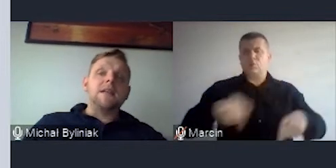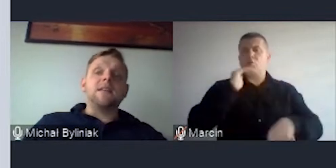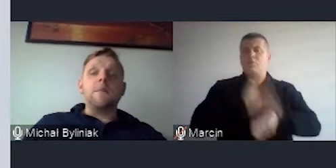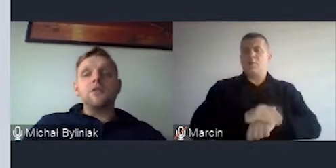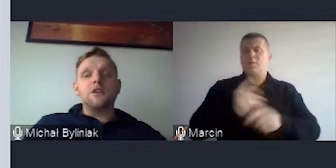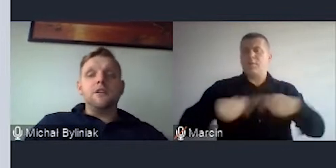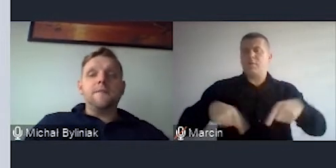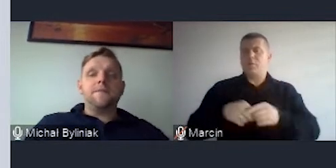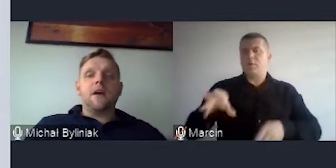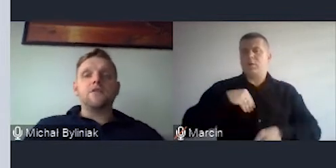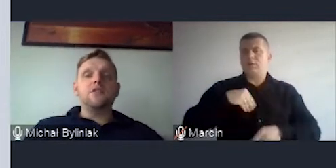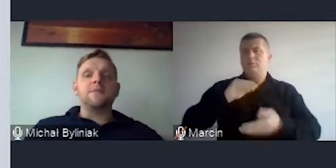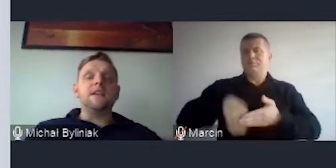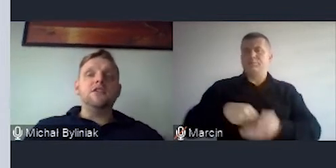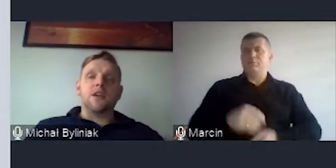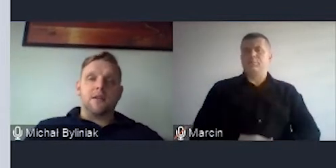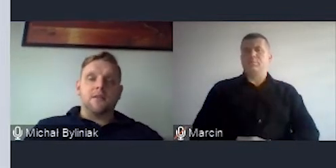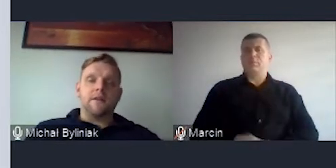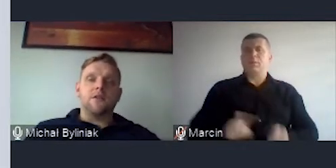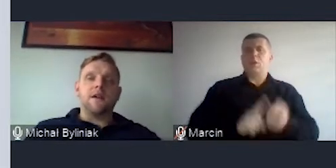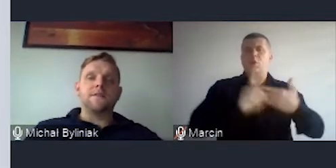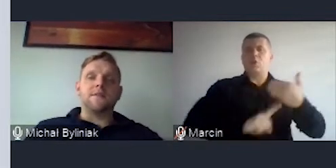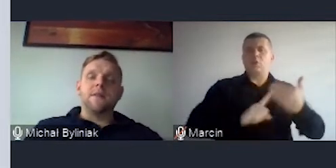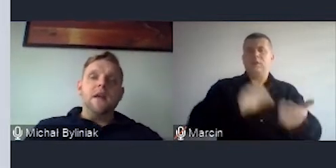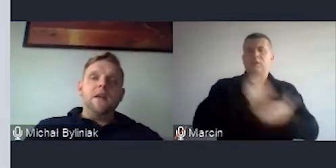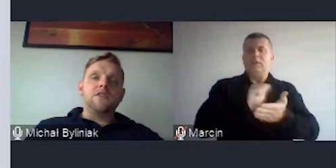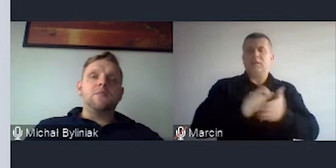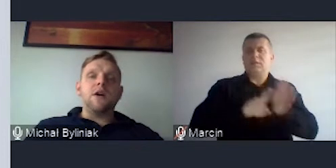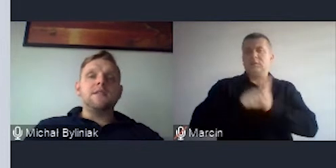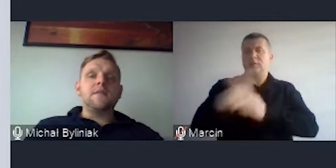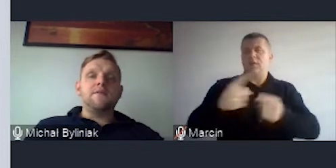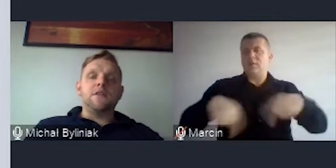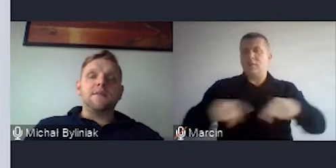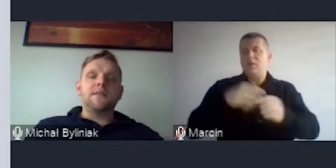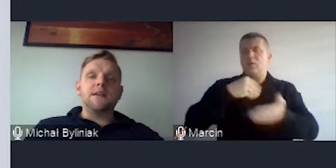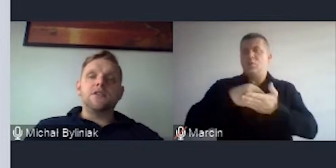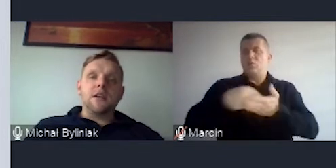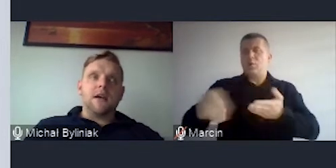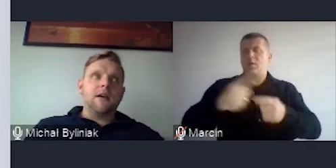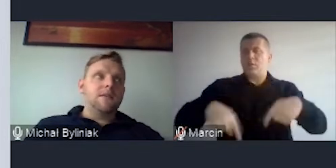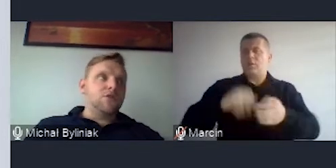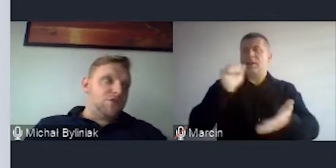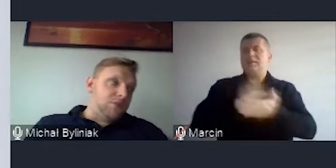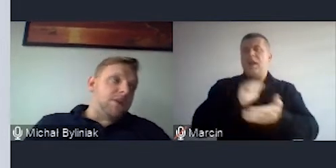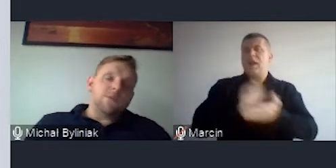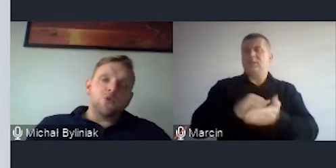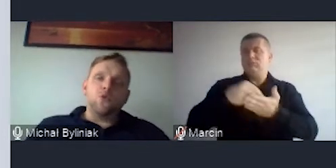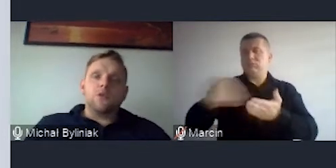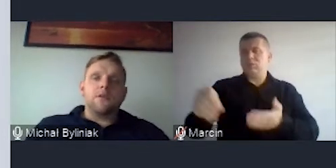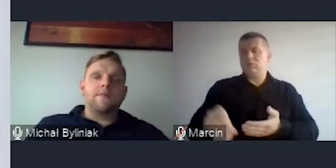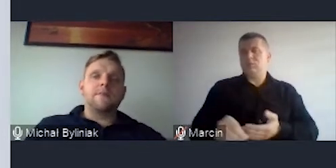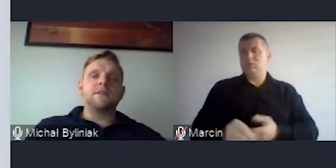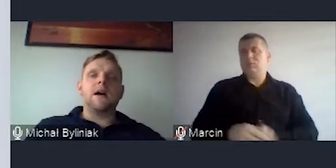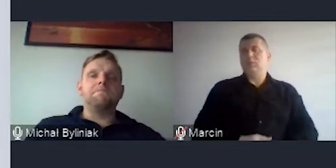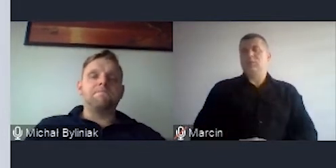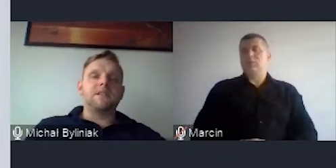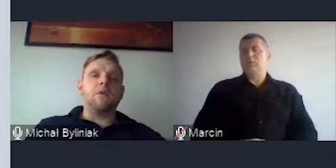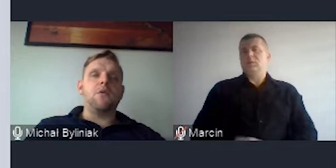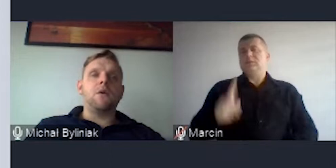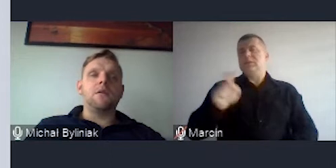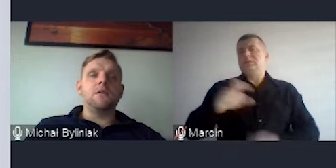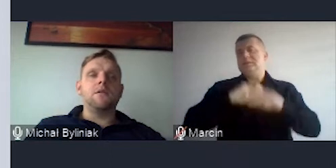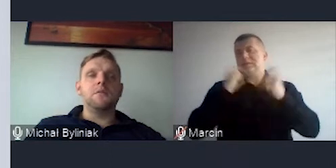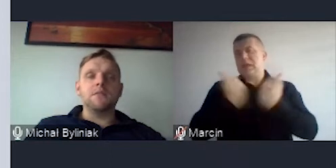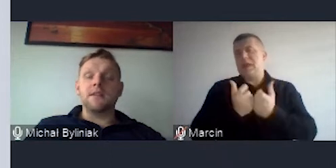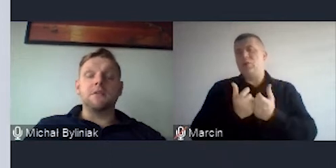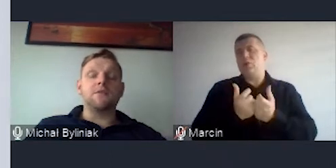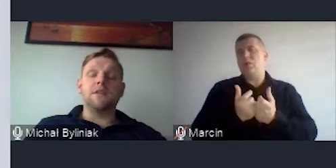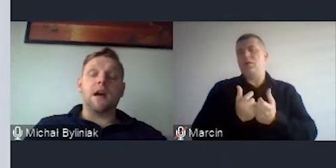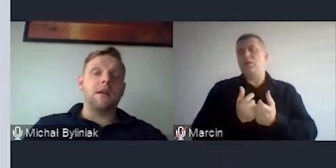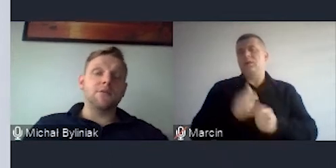Tak samo jeżeli rozliczam zaliczkę dla wykonawcy. Jeżeli płacę wykonawcy zaliczkę, czyli płacę mu z góry za całe zamówienie,